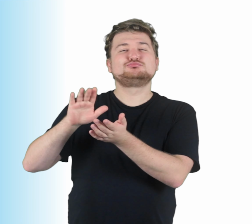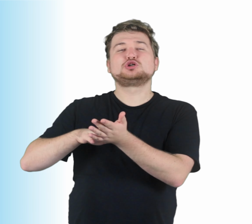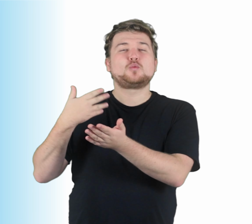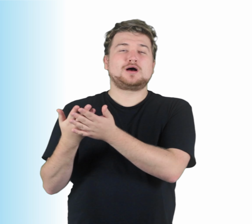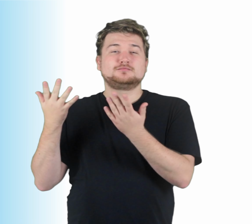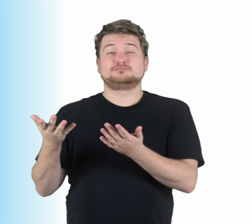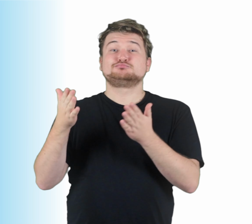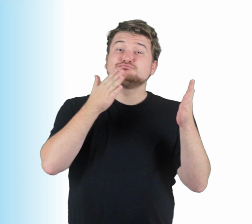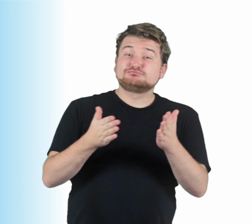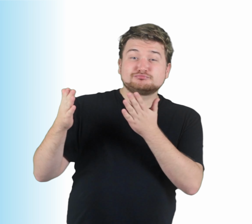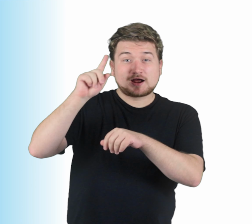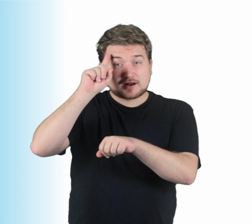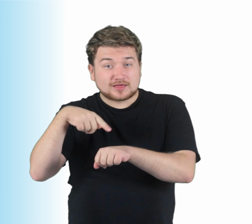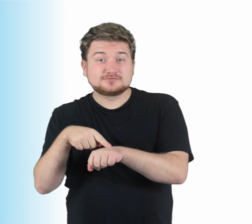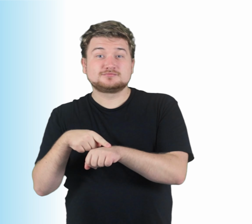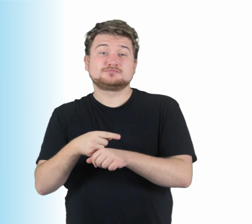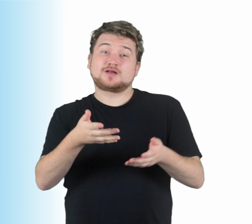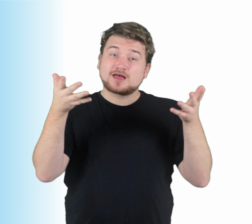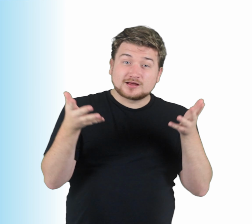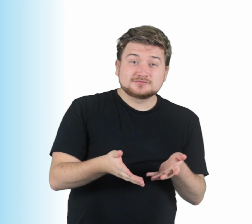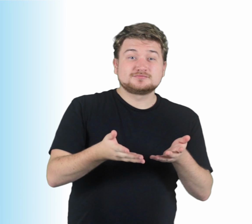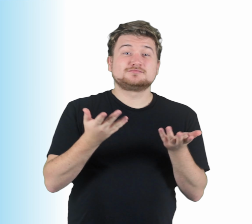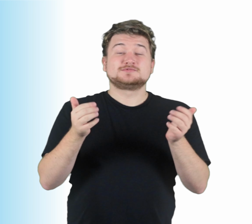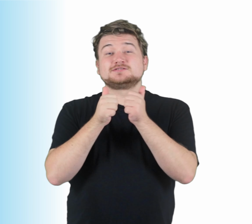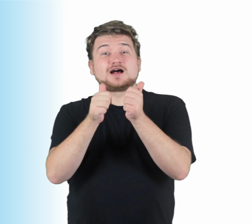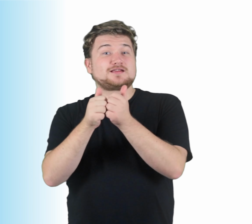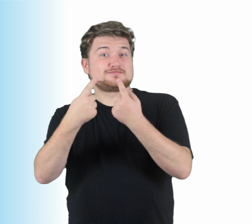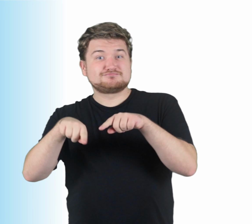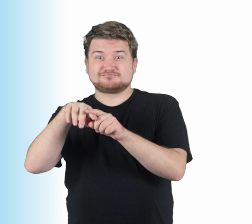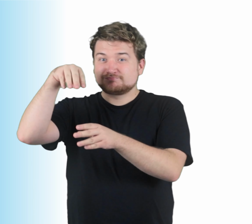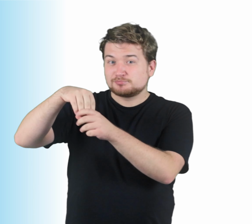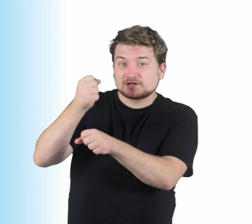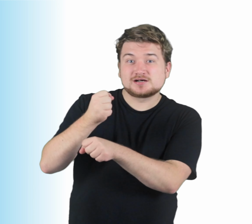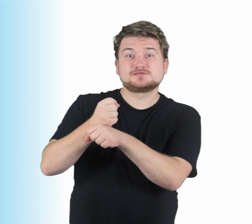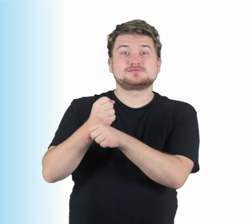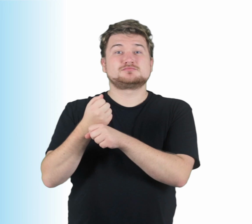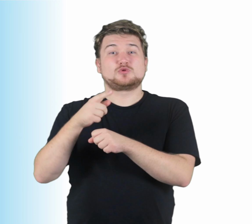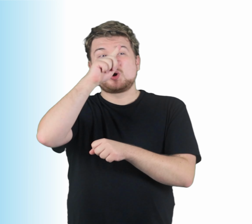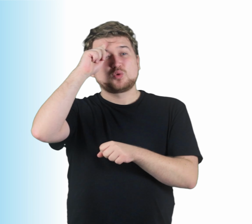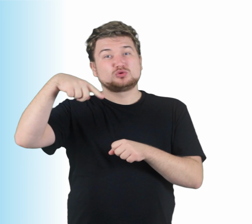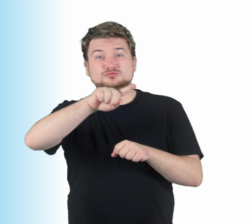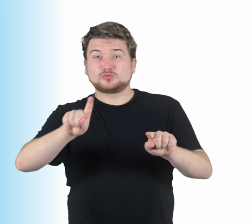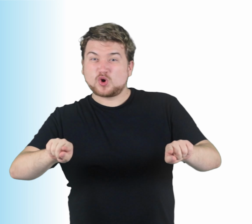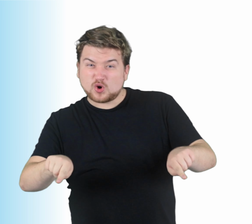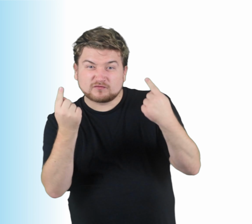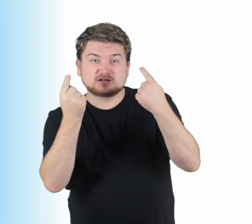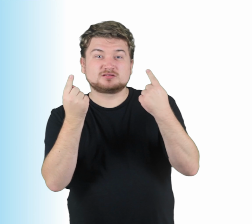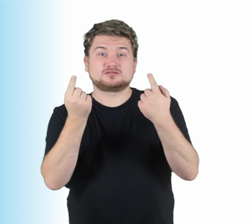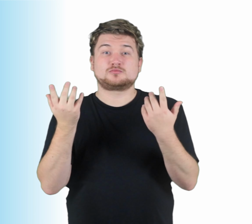na przykład przygotowanie do lekcji, egzaminy, zadania wykonywane w pracy zawodowej, konflikty z ludźmi,